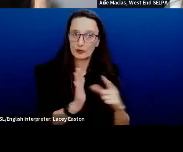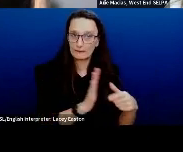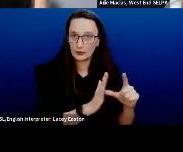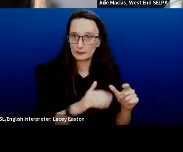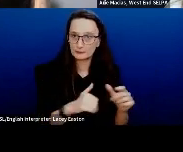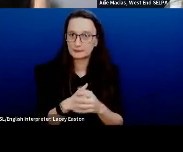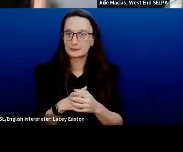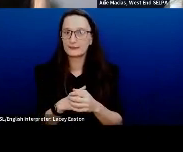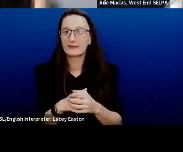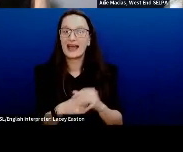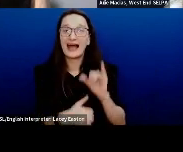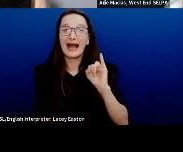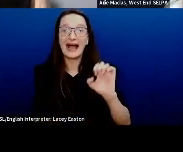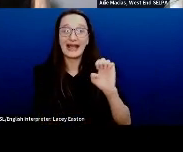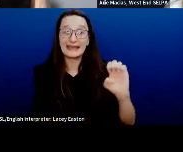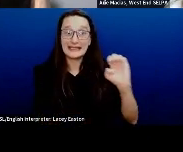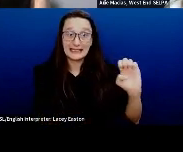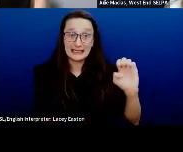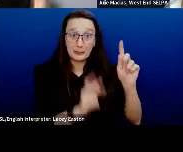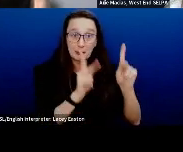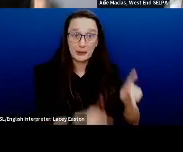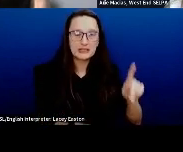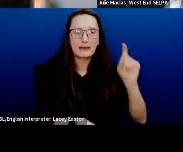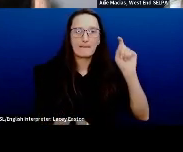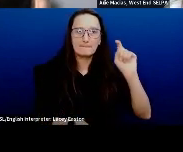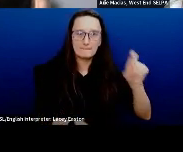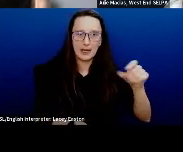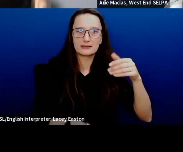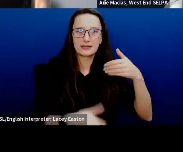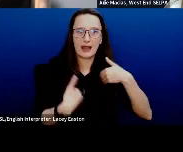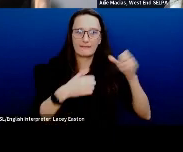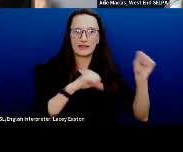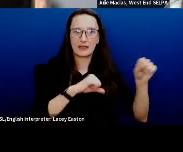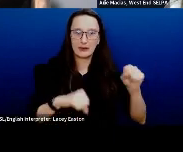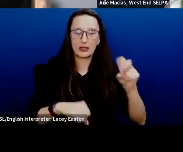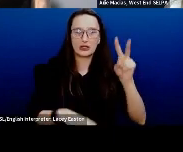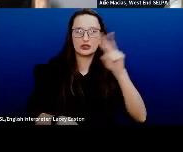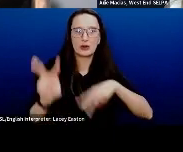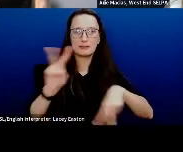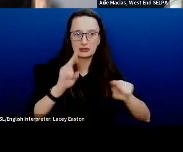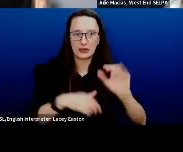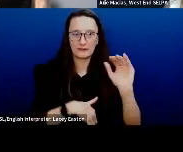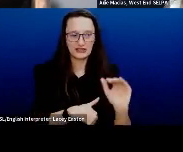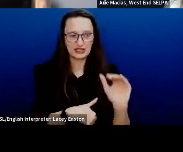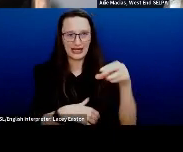aula si el distrito escolar propone un nuevo entorno escolar para su hijo y